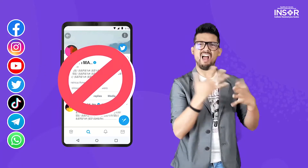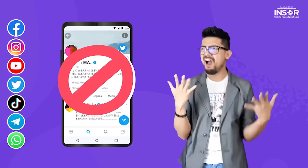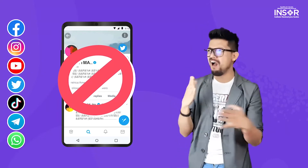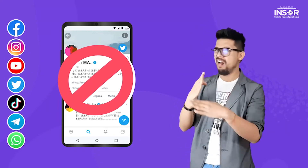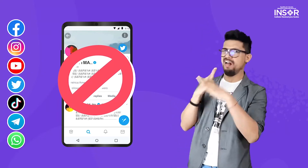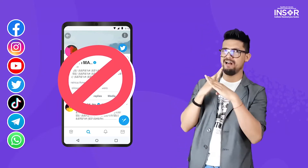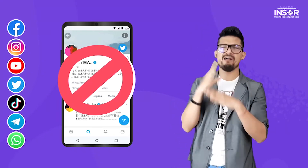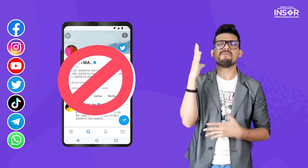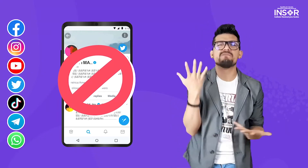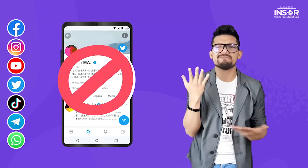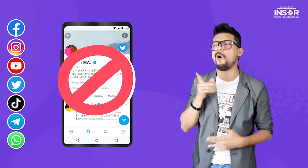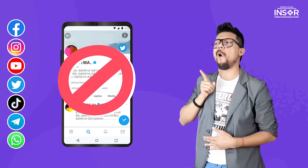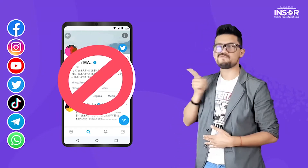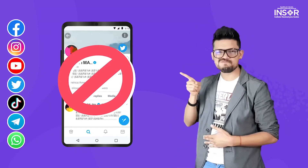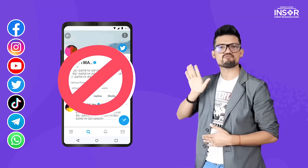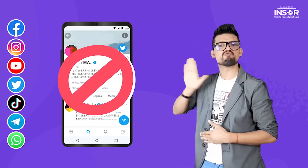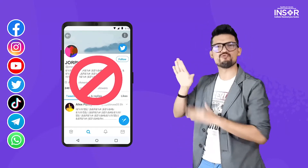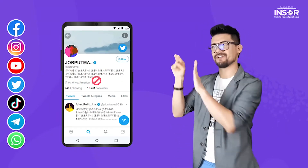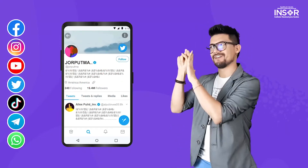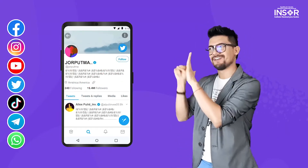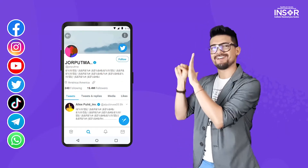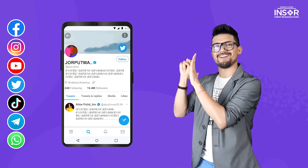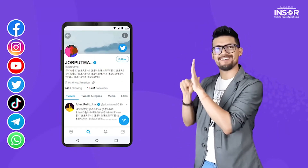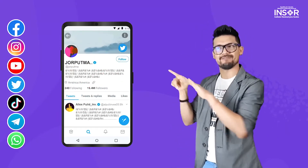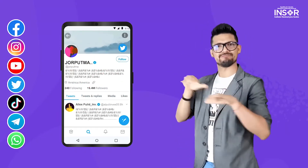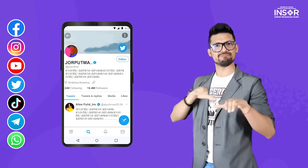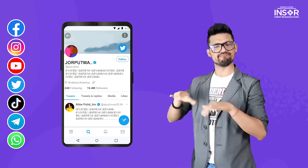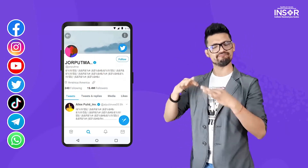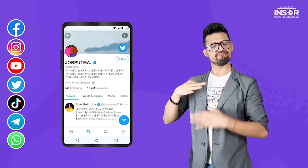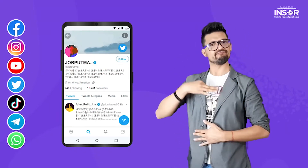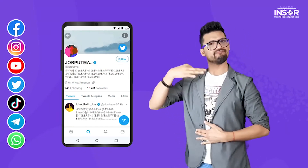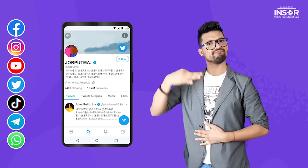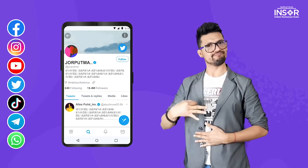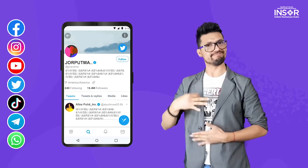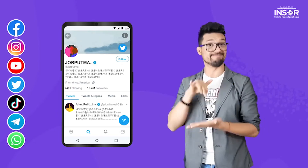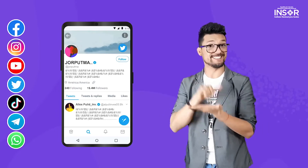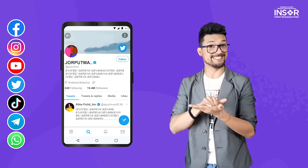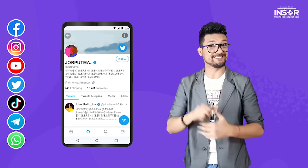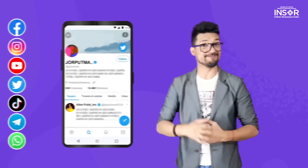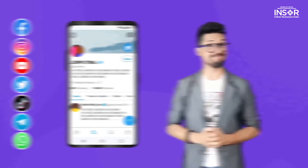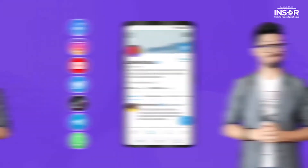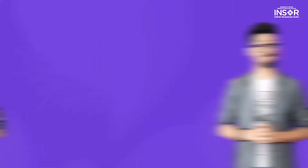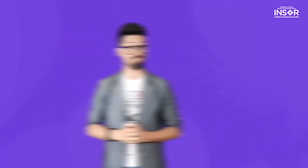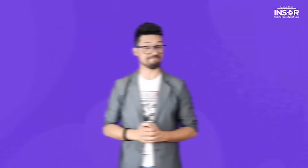así que se sugiere conocer y tener en cuenta las netiquetas de cada red social antes de usarlas.